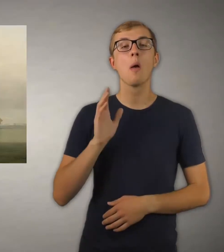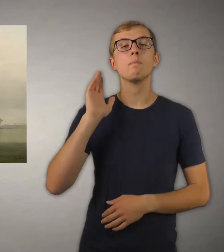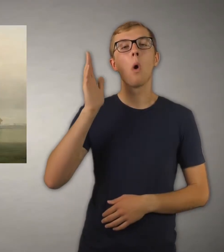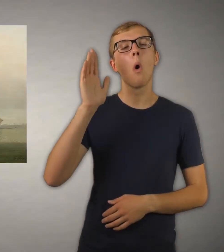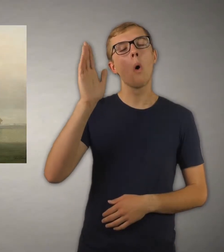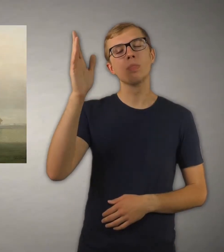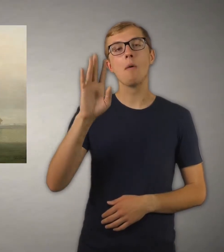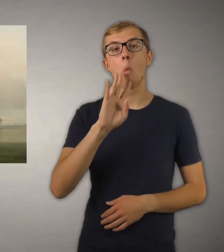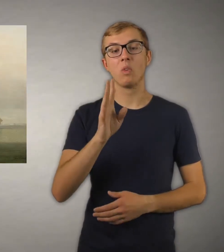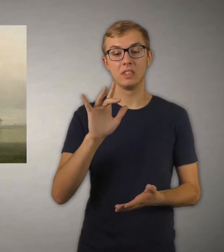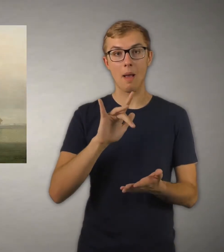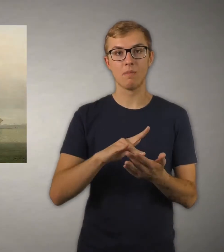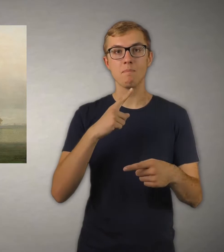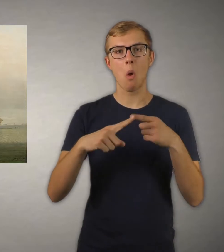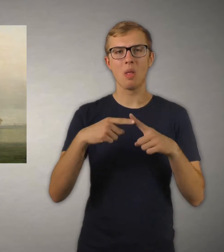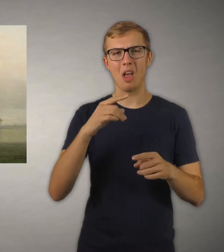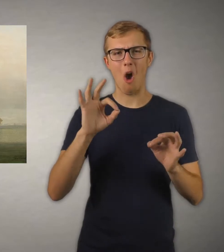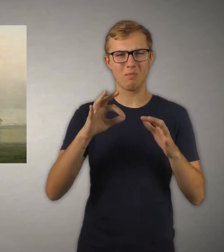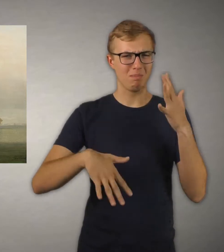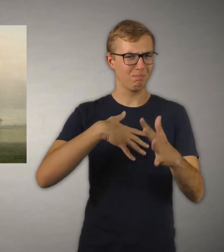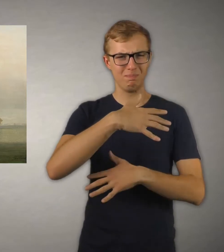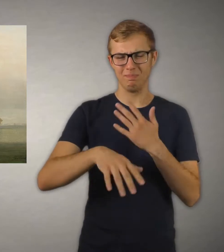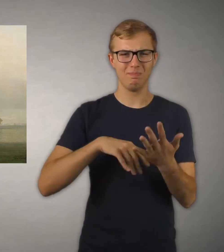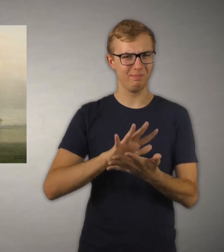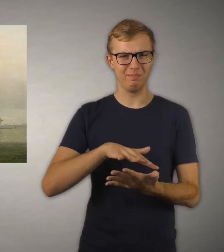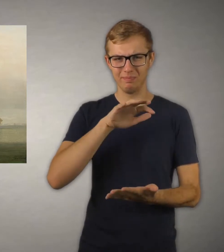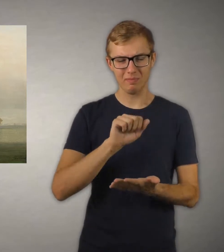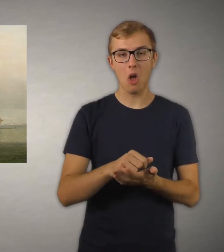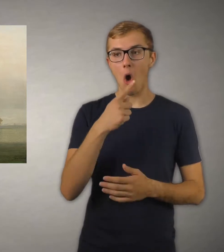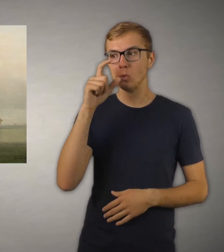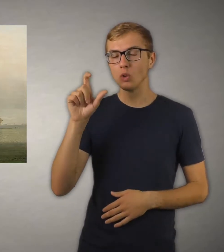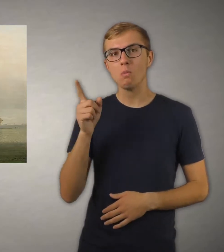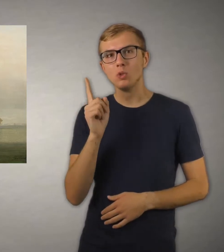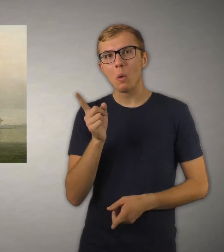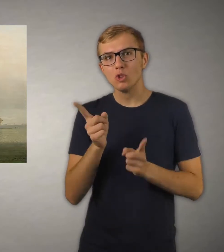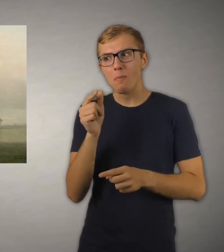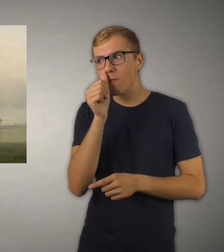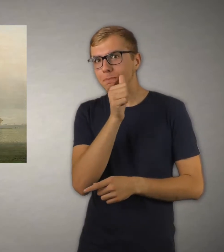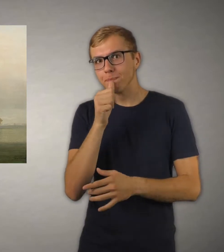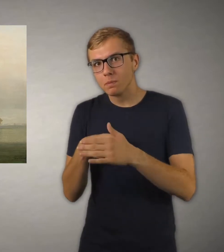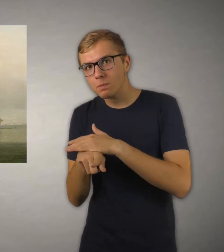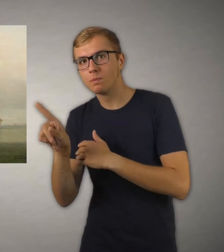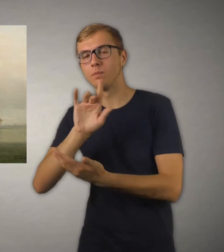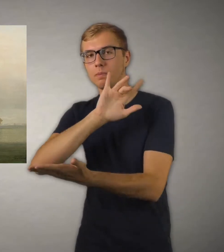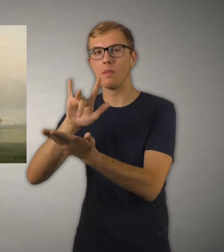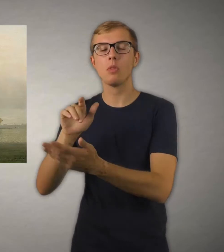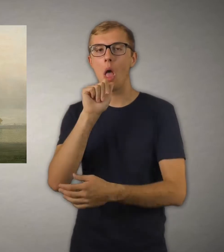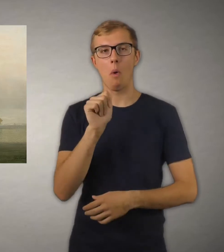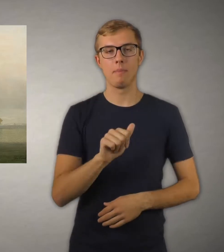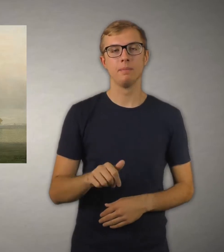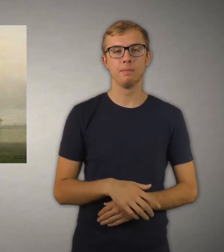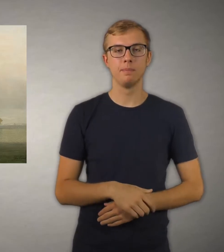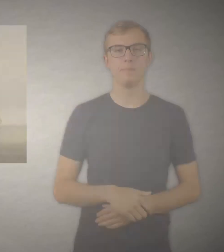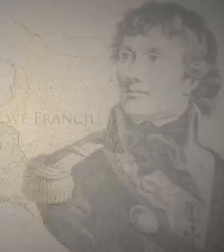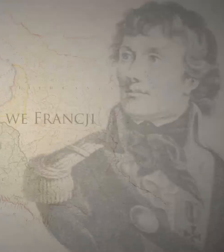Na skutek zawirowań politycznych Kościuszko musiał szybko i potajemnie wyjechać z USA do Europy.